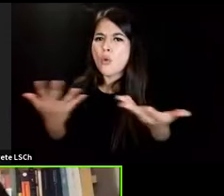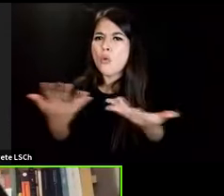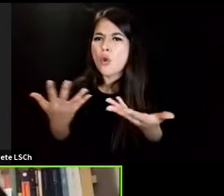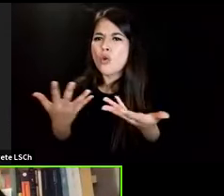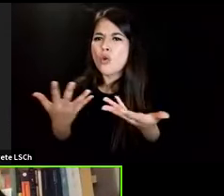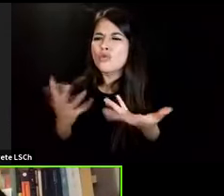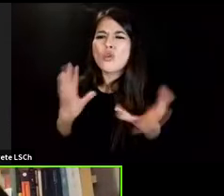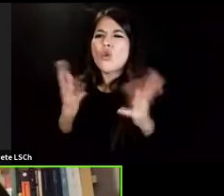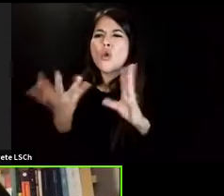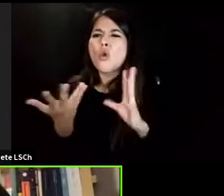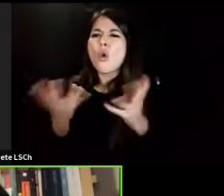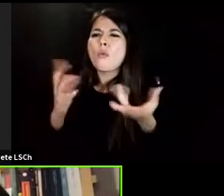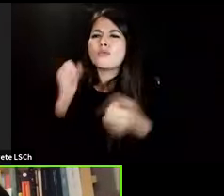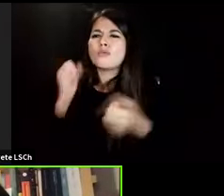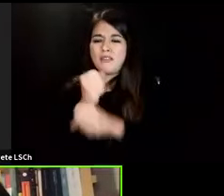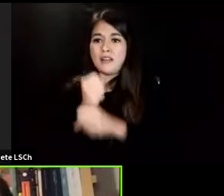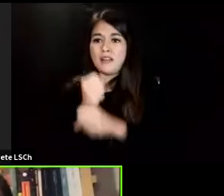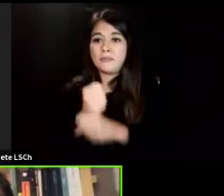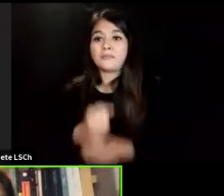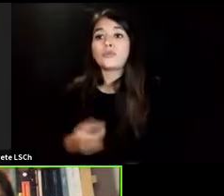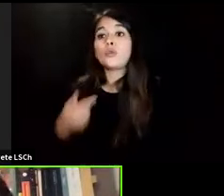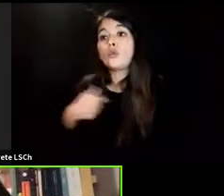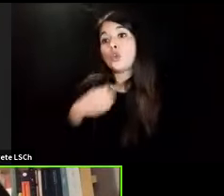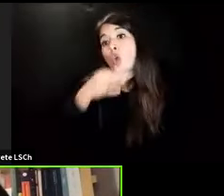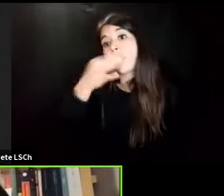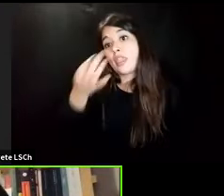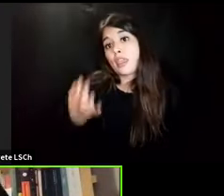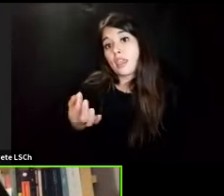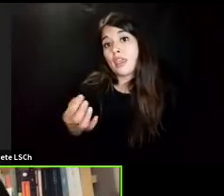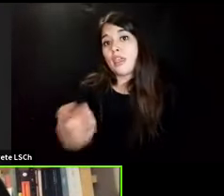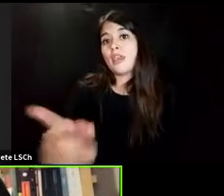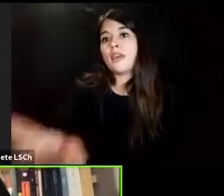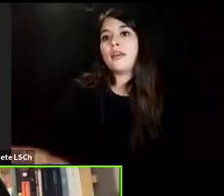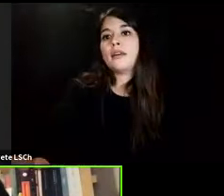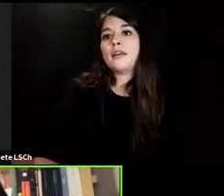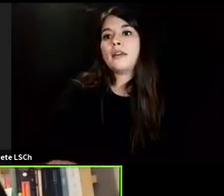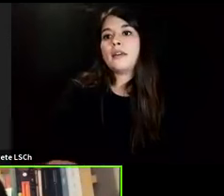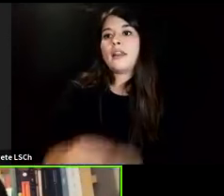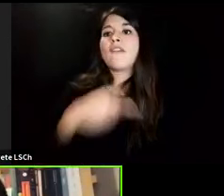de los comentarios que me leíste claro la voz es súper es súper importante